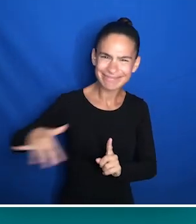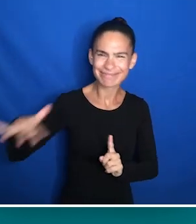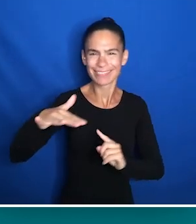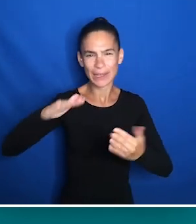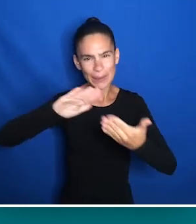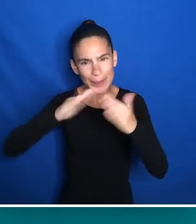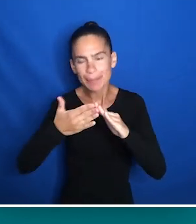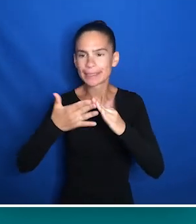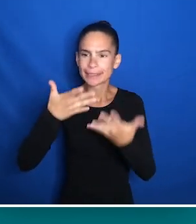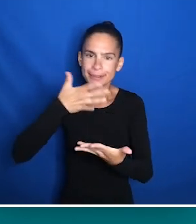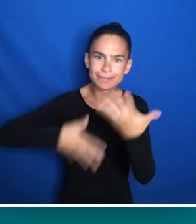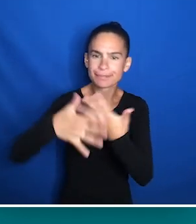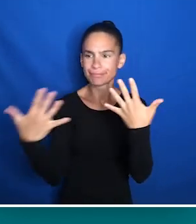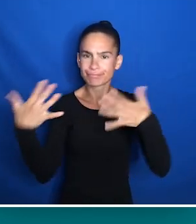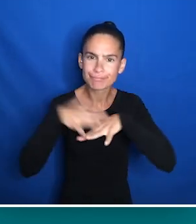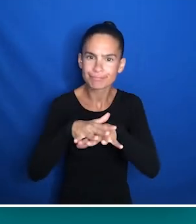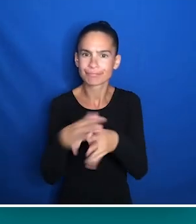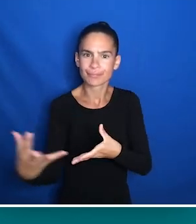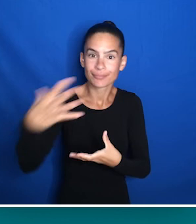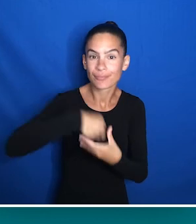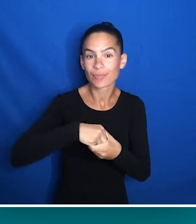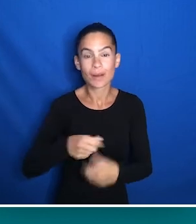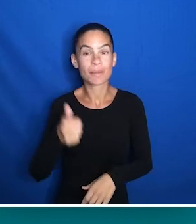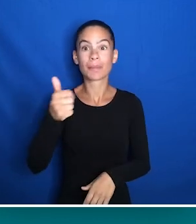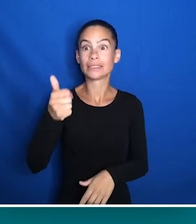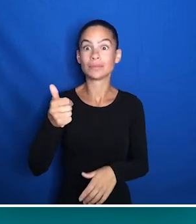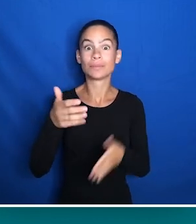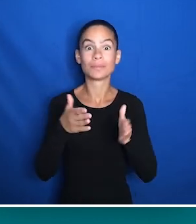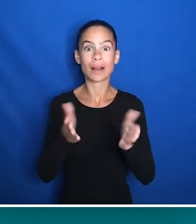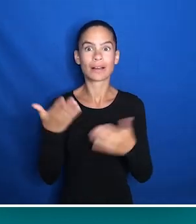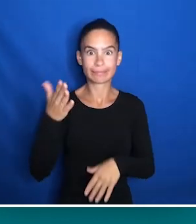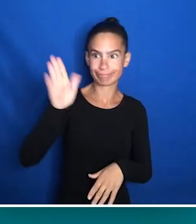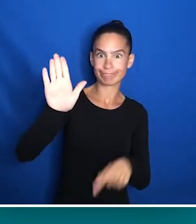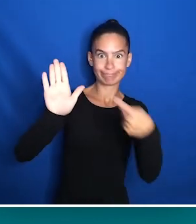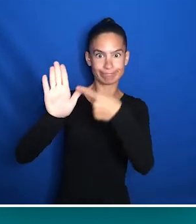ya sabes, es sobre integración de la comunidad, y la mejor forma de hacer eso es hablando